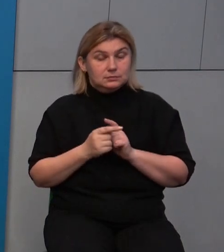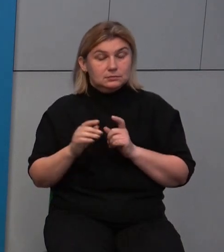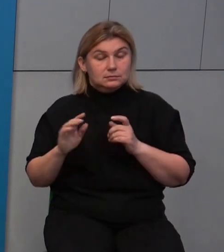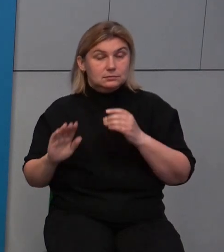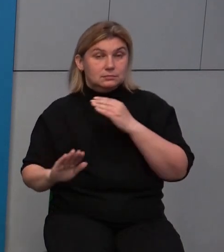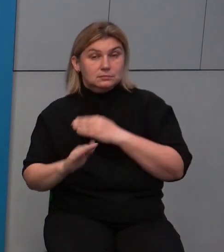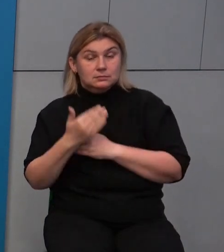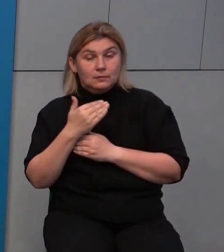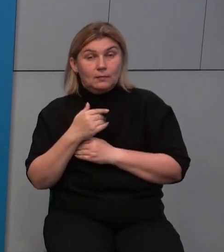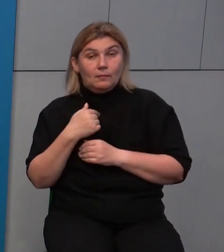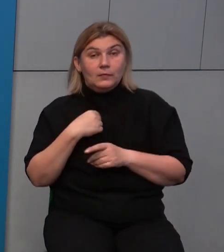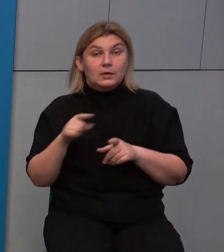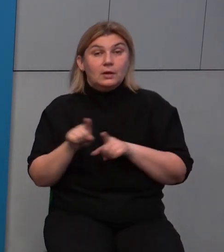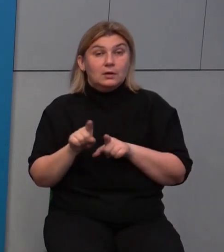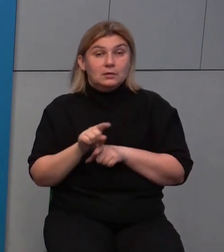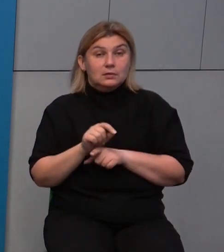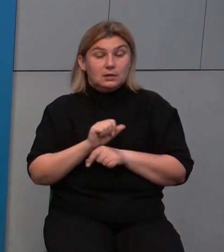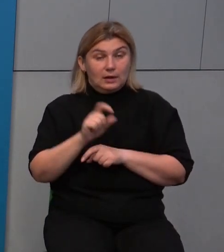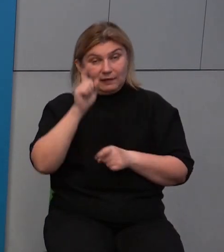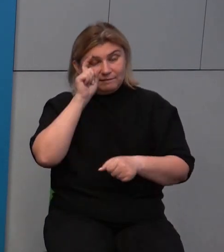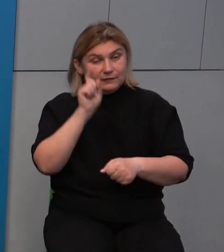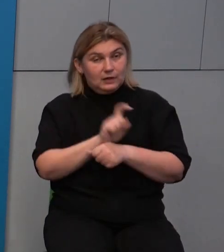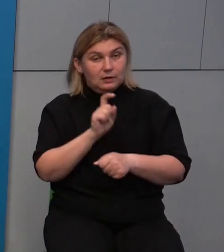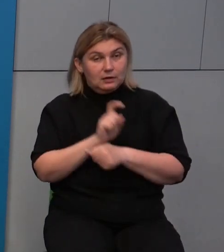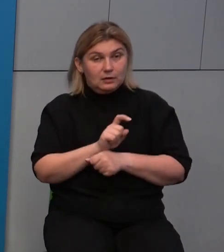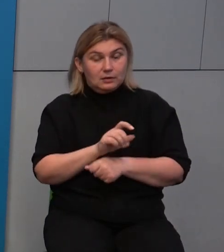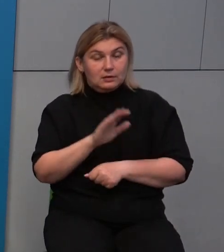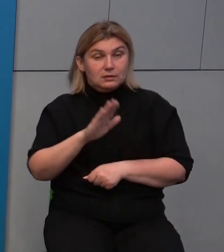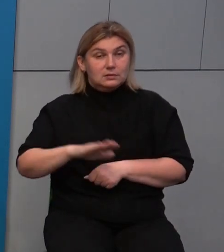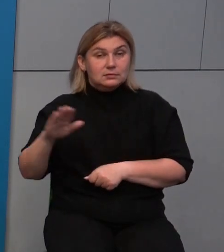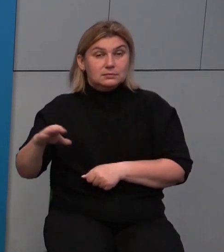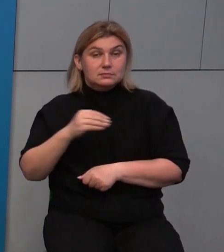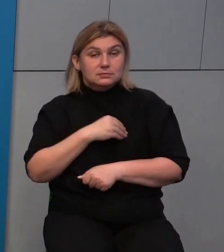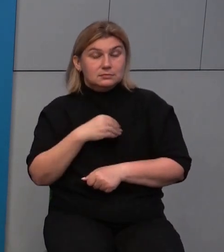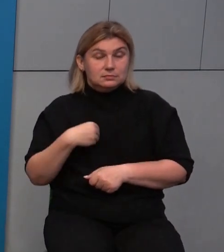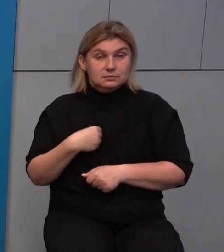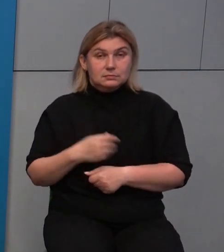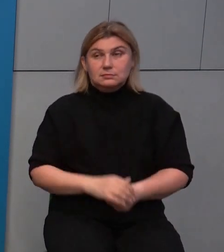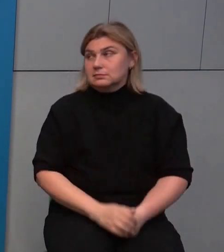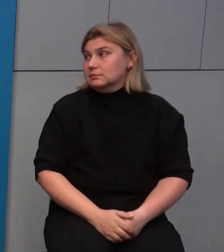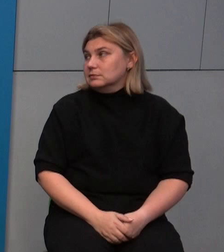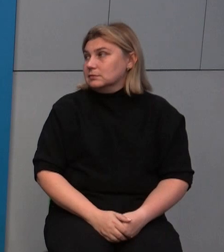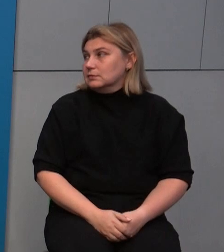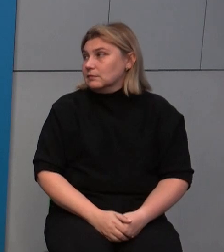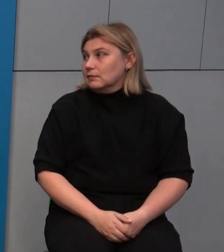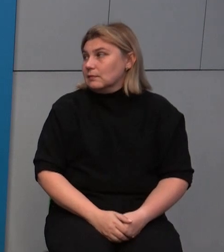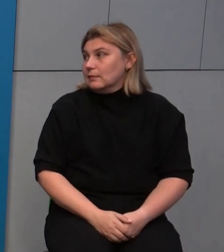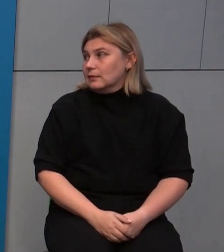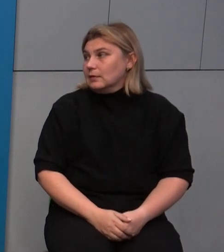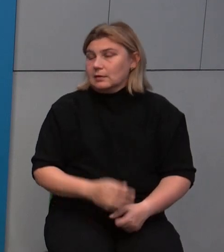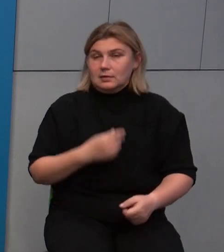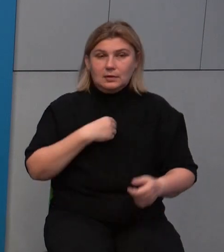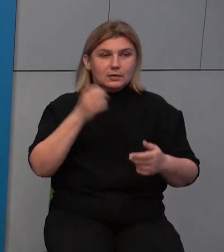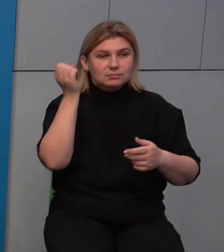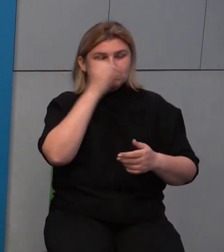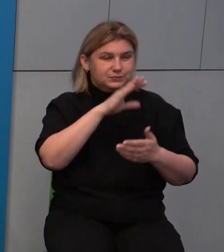że to ja też jestem tym wrogiem narodu polskiego. Tak, bo oczernia pani. Ja oczerniam Polaków.